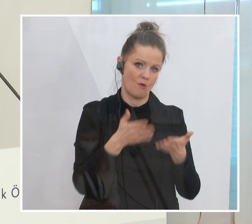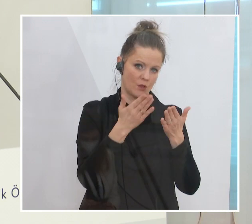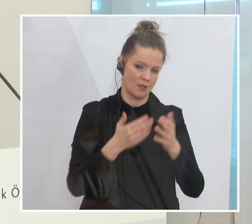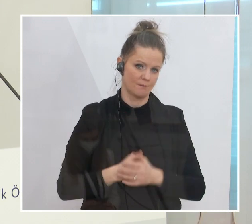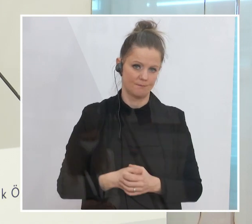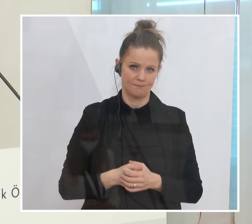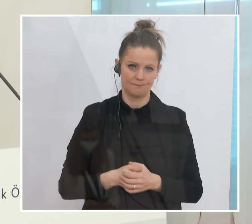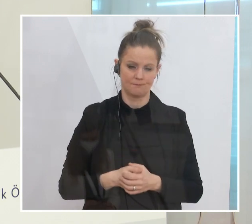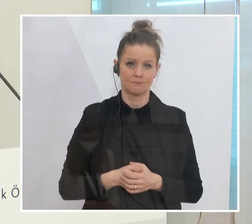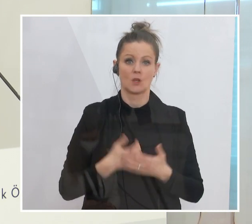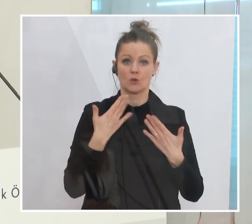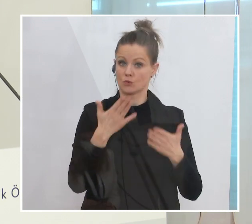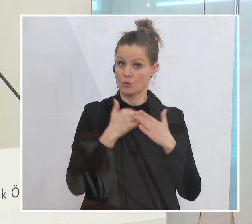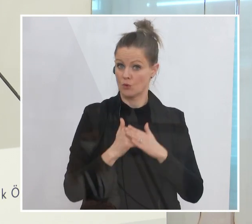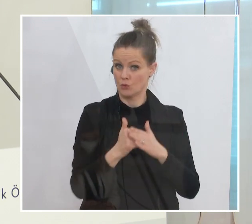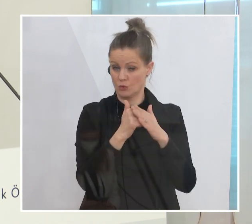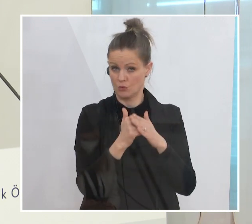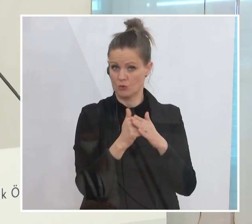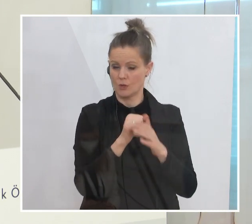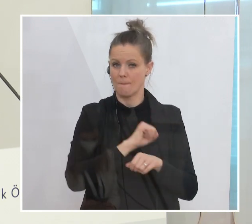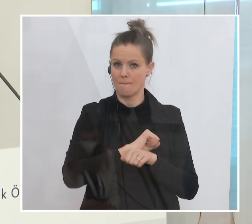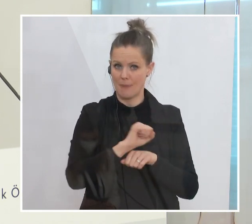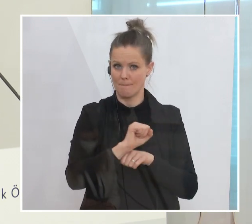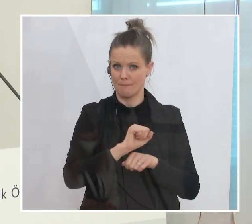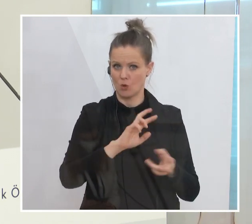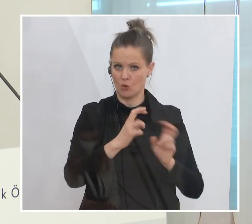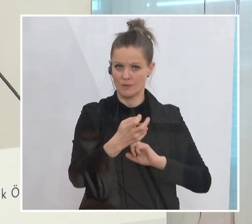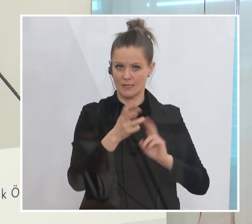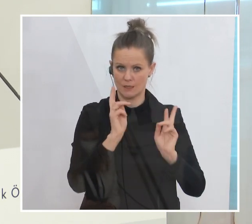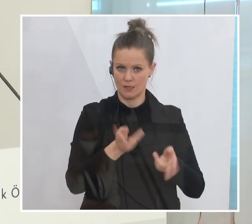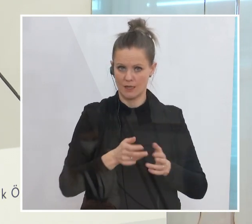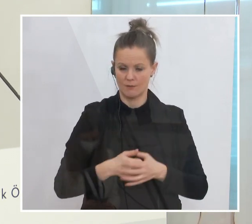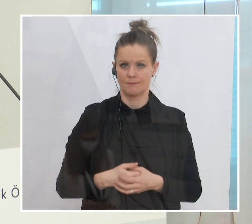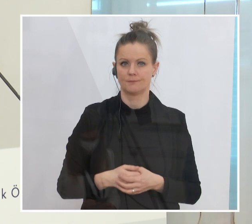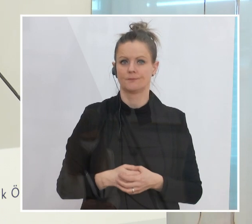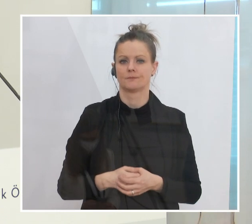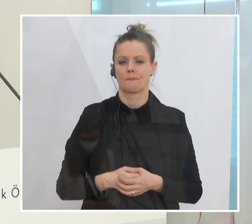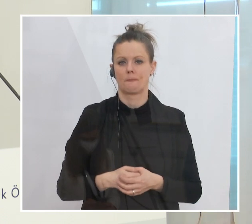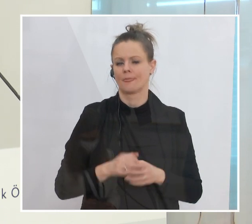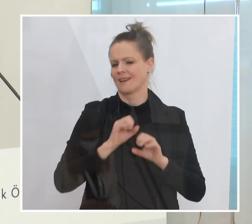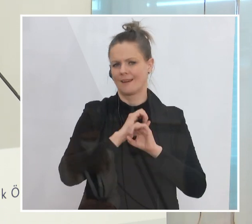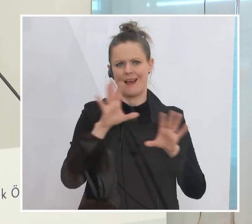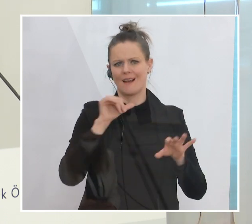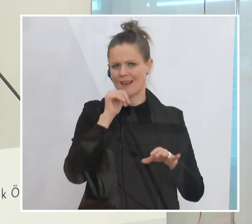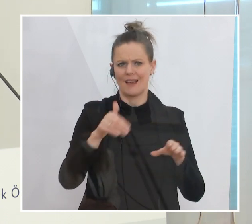Unterstützung wird jetzt sehr rasch erfolgen. Sie ist natürlich kein Ersatz für Veranstaltungen